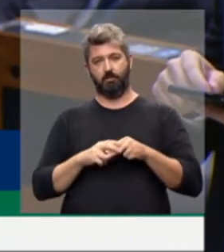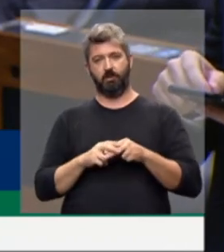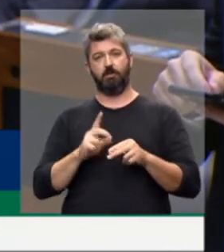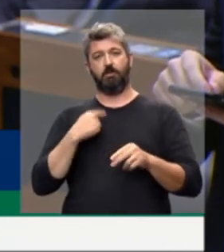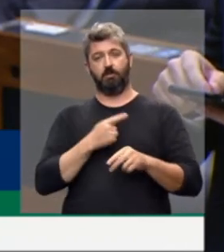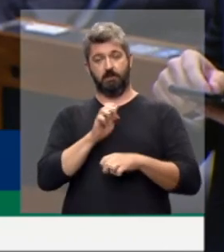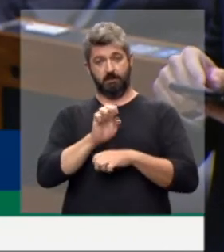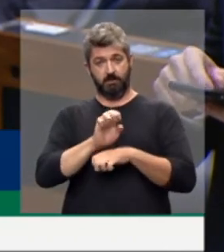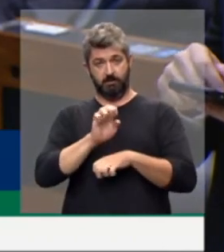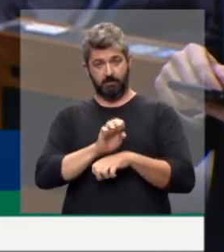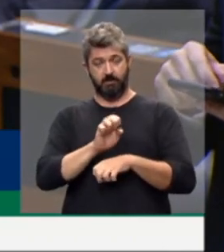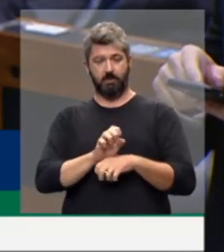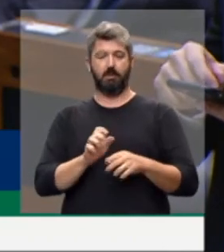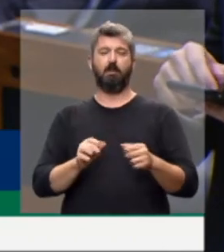FAZER COM QUE AS COISAS